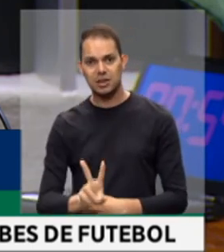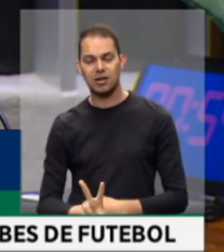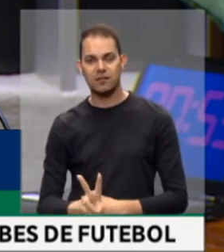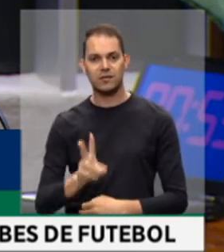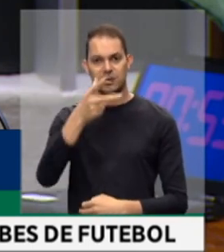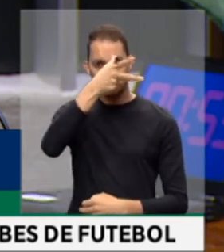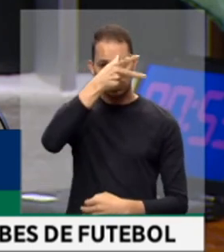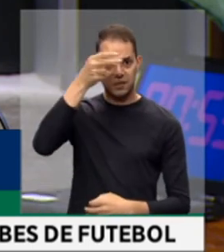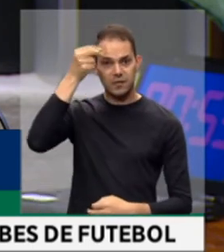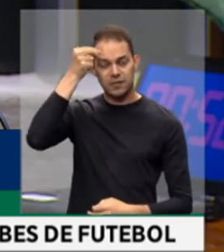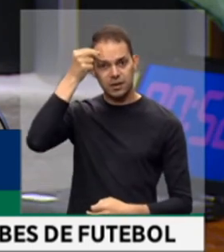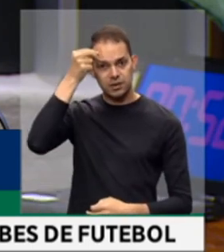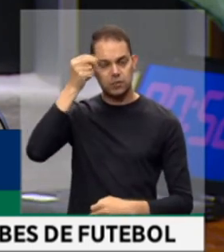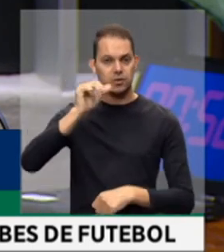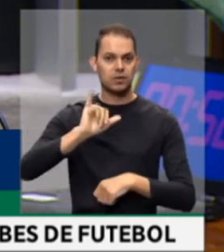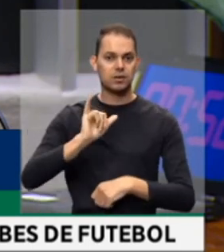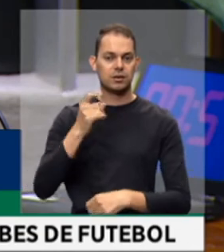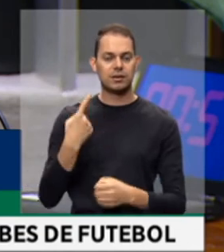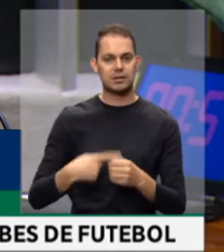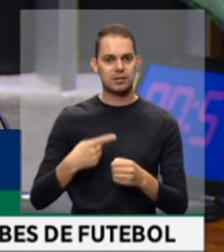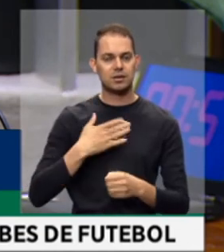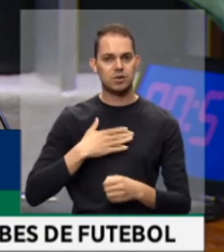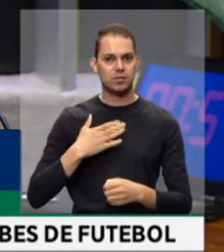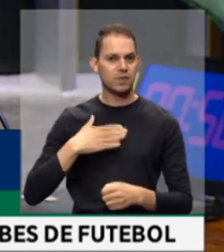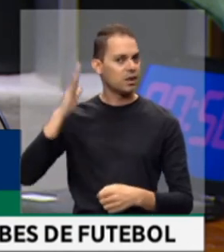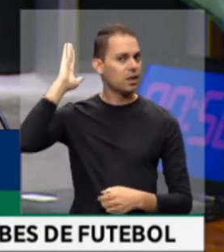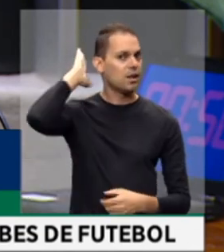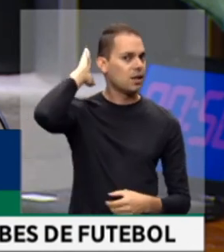MOMENTO, EM QUE... EU FESTEJO TER SIDO ELEITO PELA TERCEIRA VEZ... O PREFEITO... DA MINHA